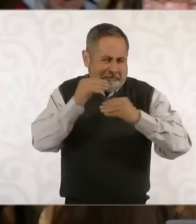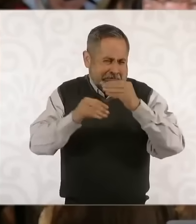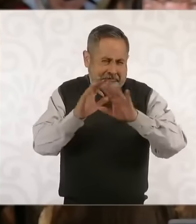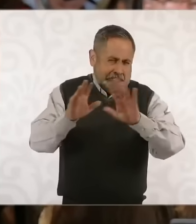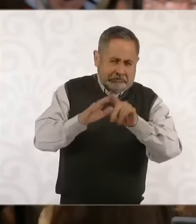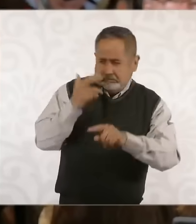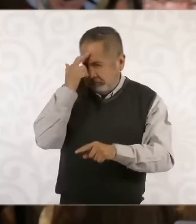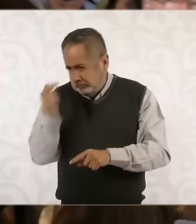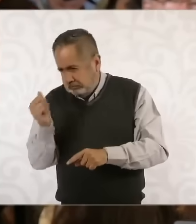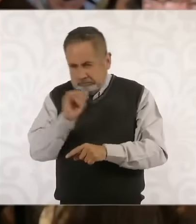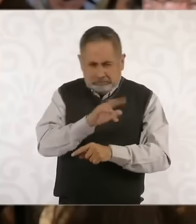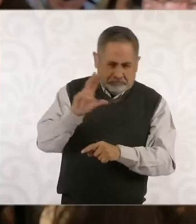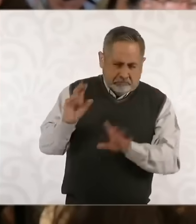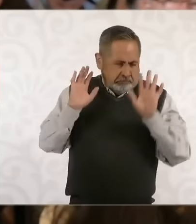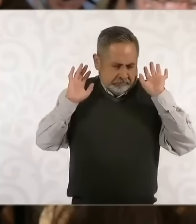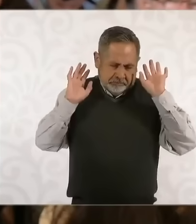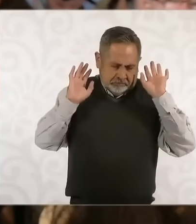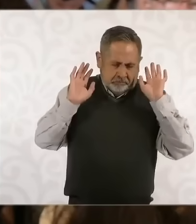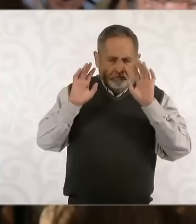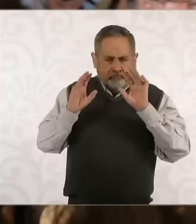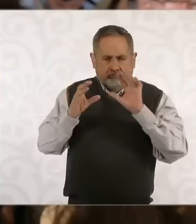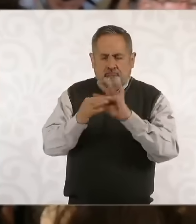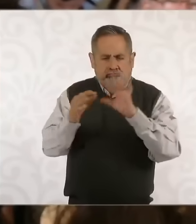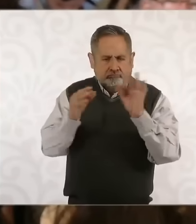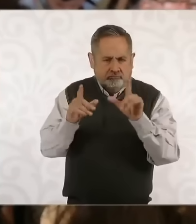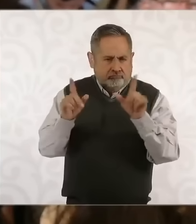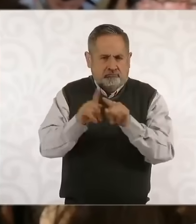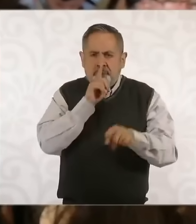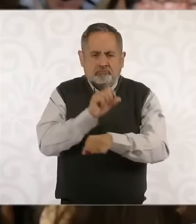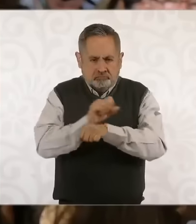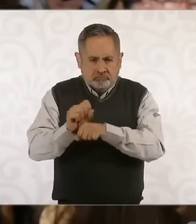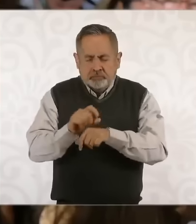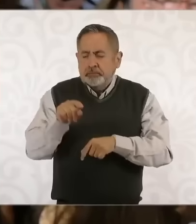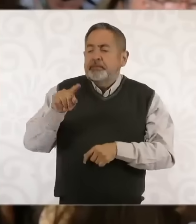razón o no quienes están oponiéndose a esta a uno de los proyectos de la ciudad en Milpalta,